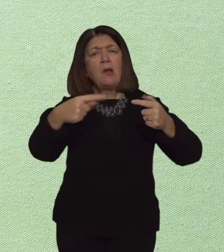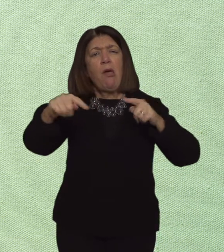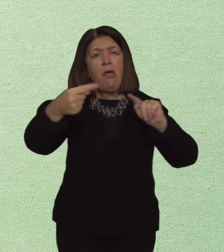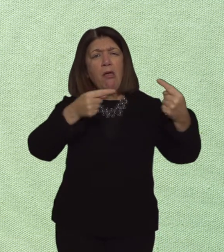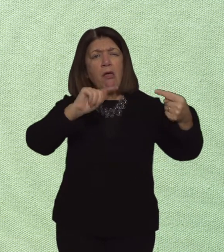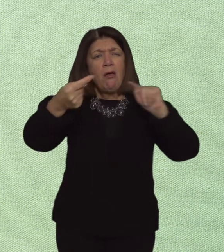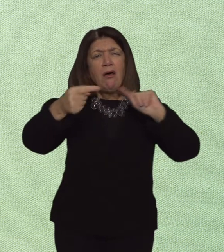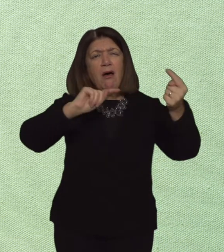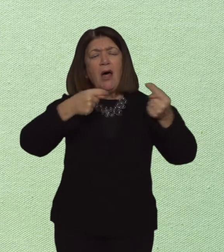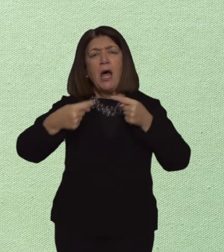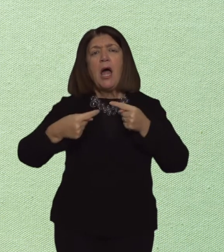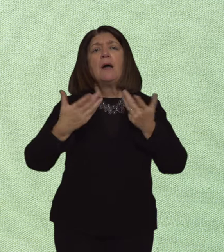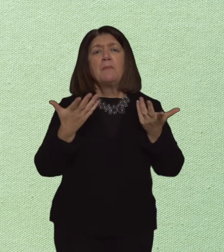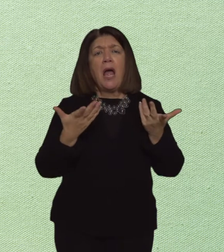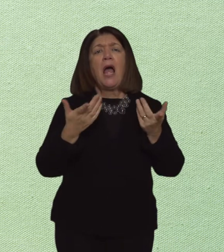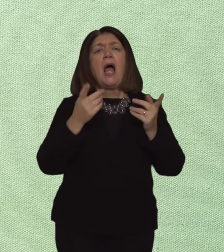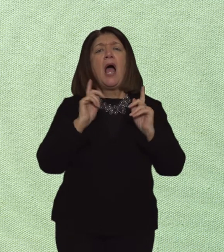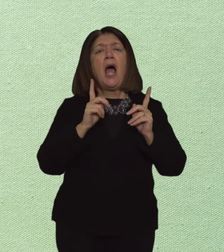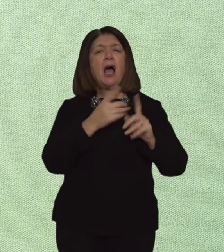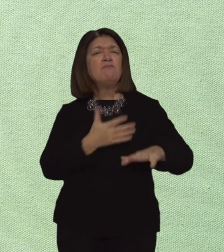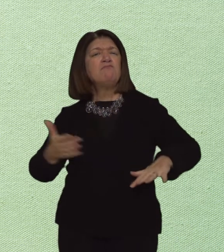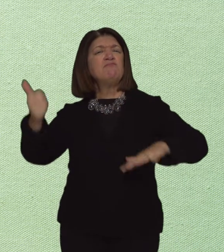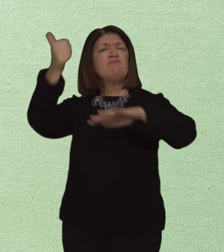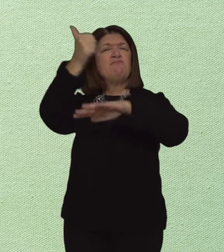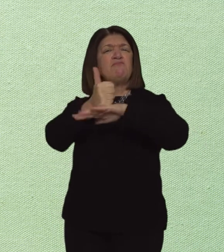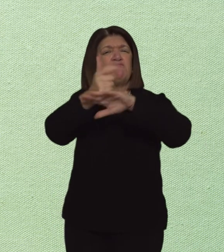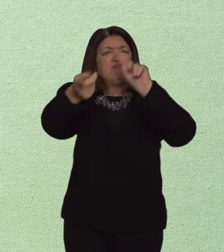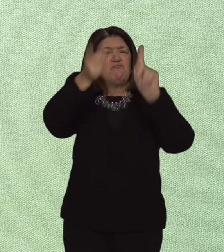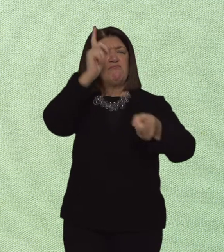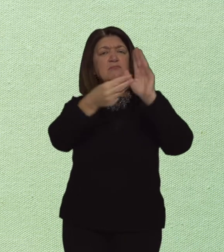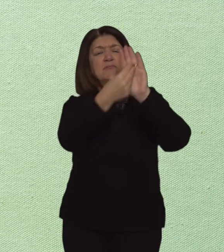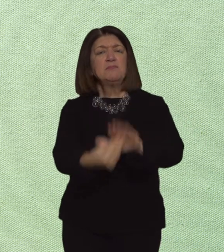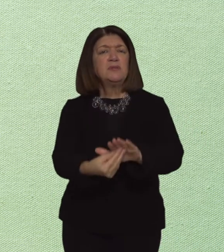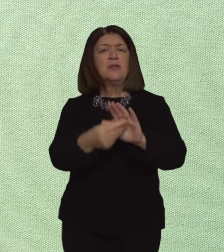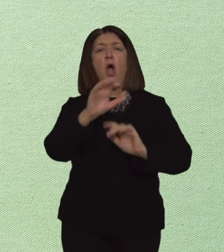qualunque tipo di autoritarismo, totalitarismo, qualunque tipo di regime basato su un'ideologia